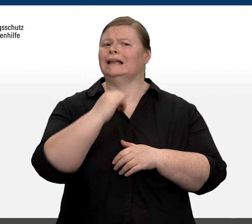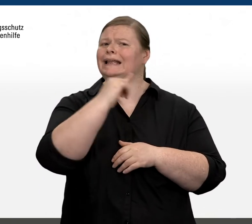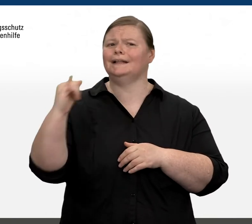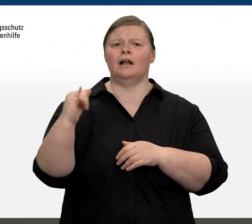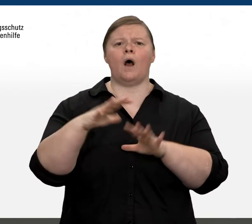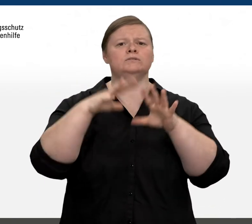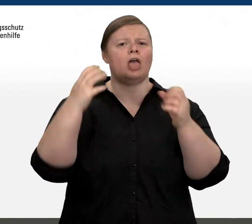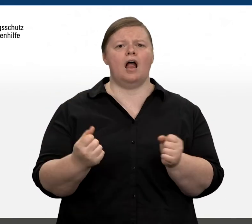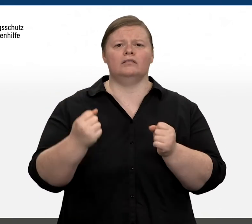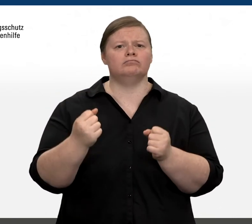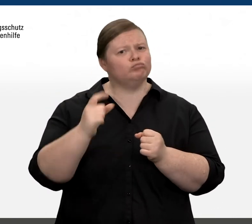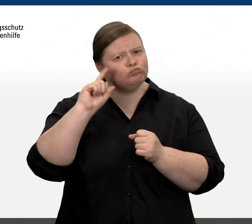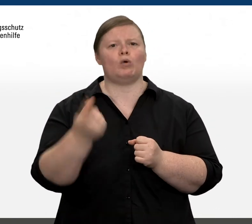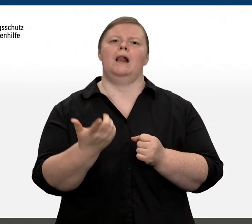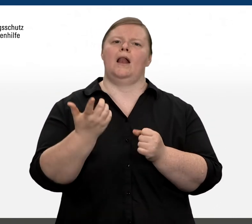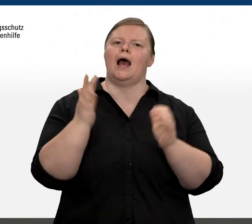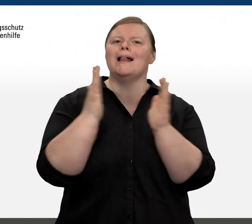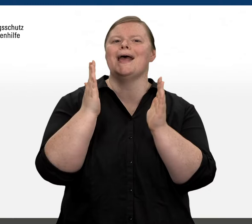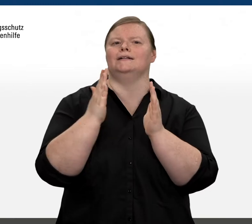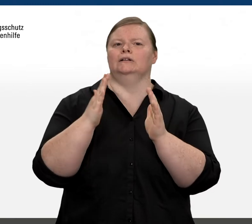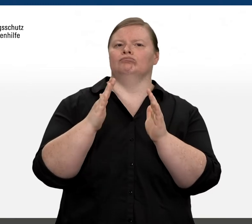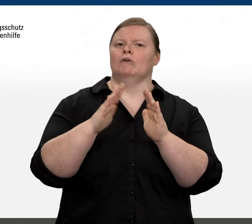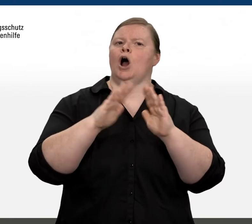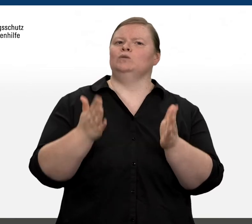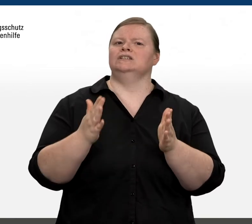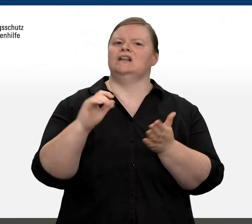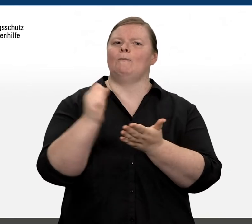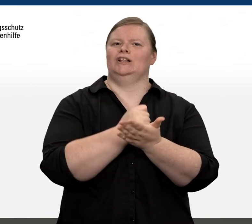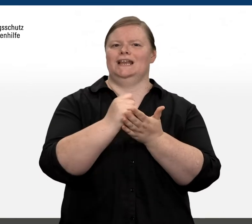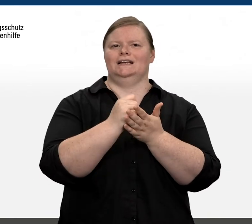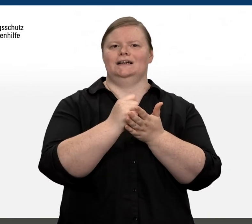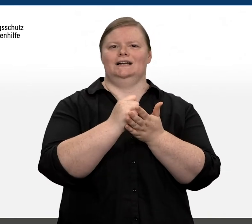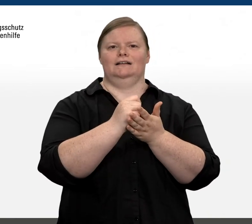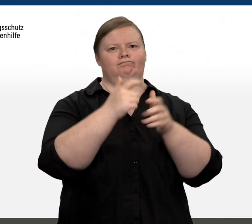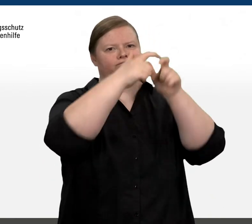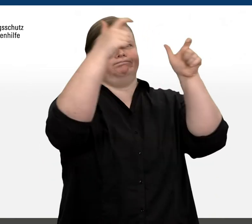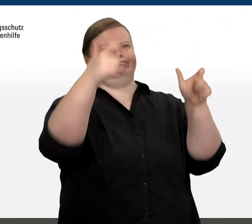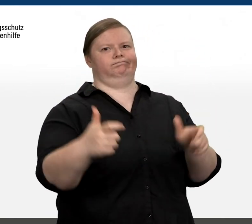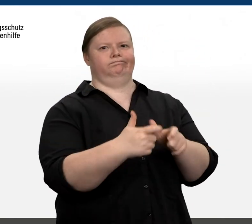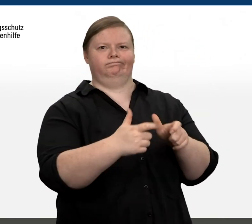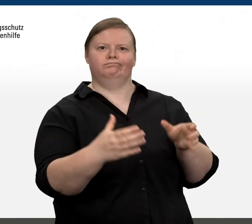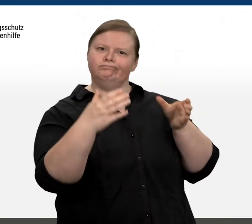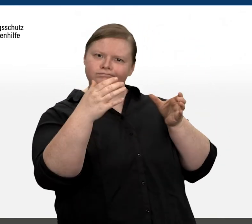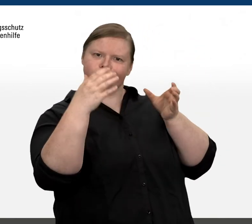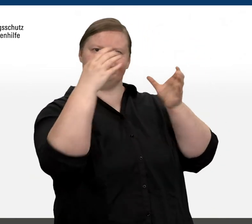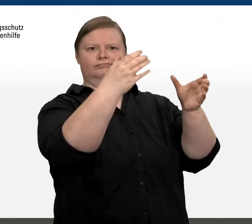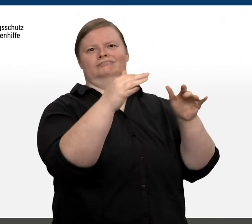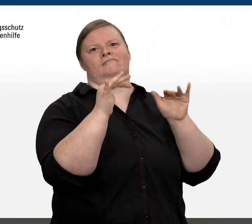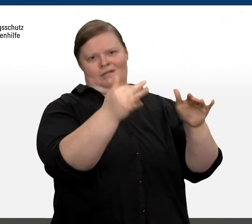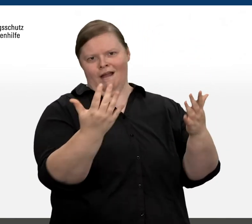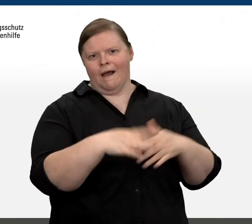Auch eine kleine Hausapotheke sollte in jedem Haushalt vorhanden sein.